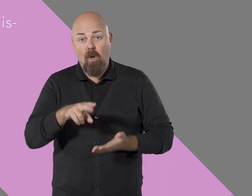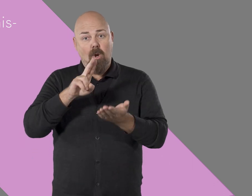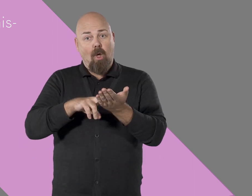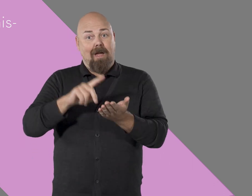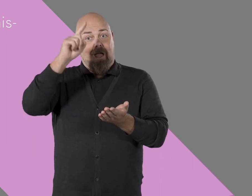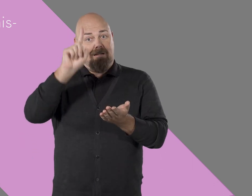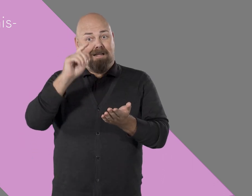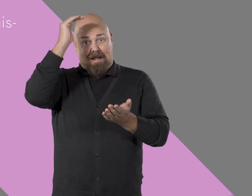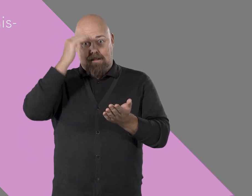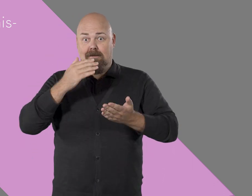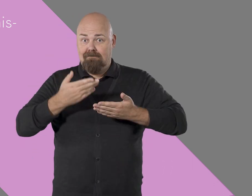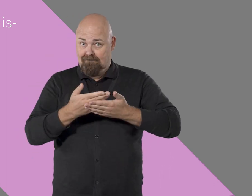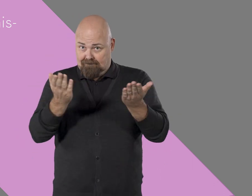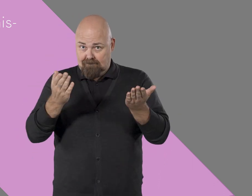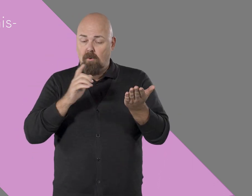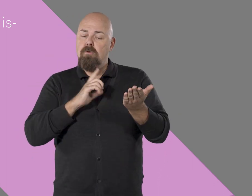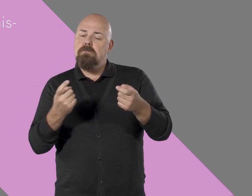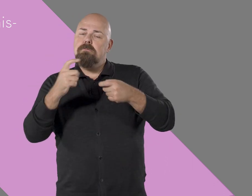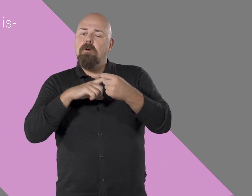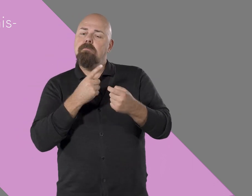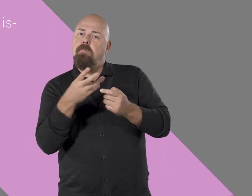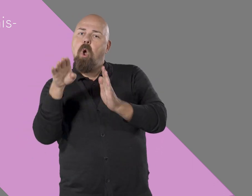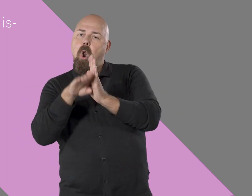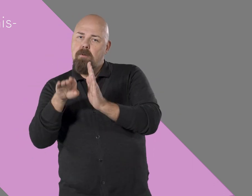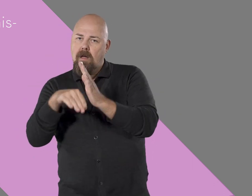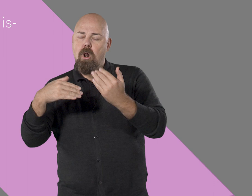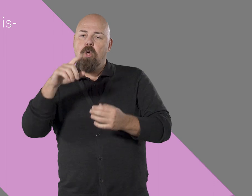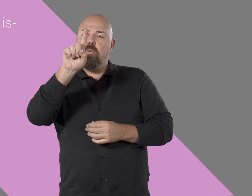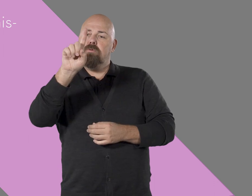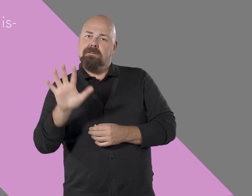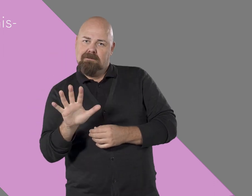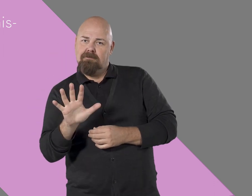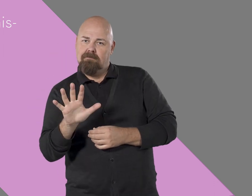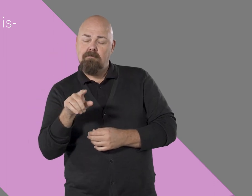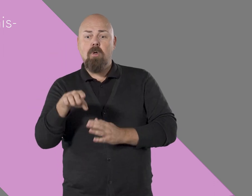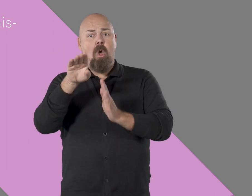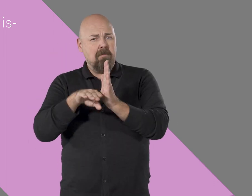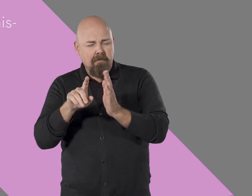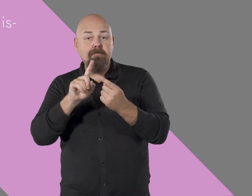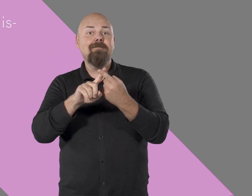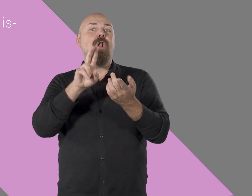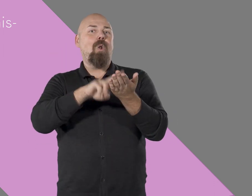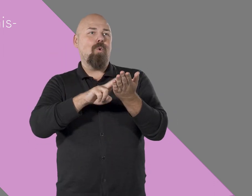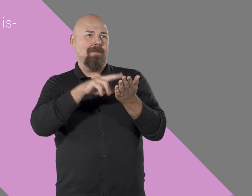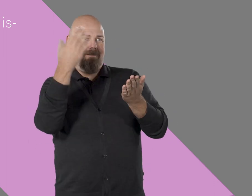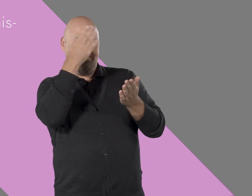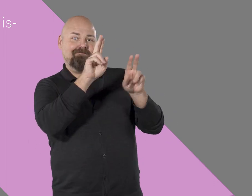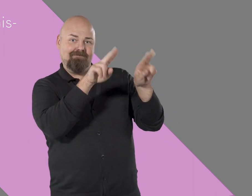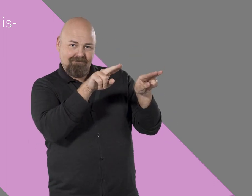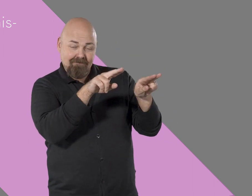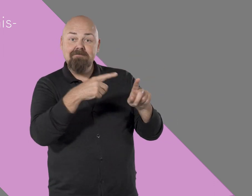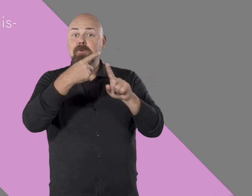Ensi-illassa on ohjelmaa klo 13-17, johon kuuluu elokuvan katsomisen lisäksi -